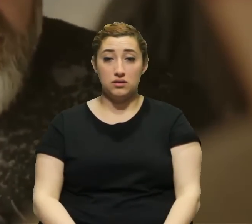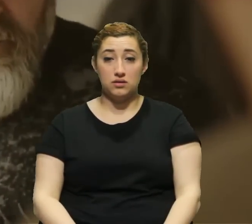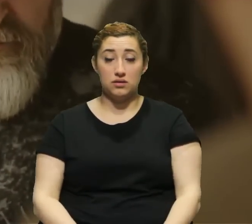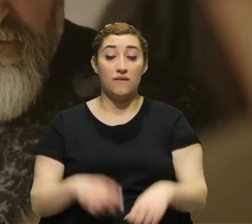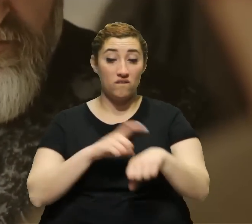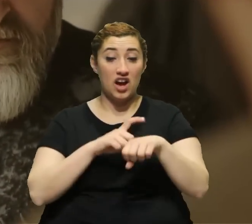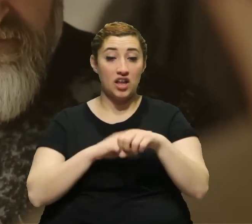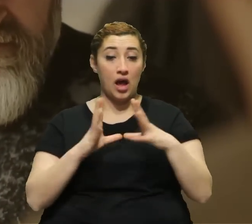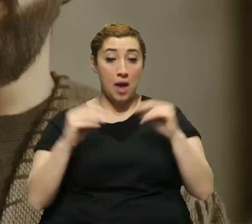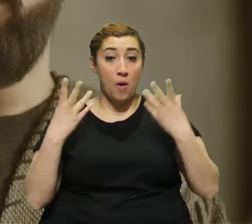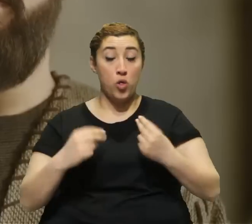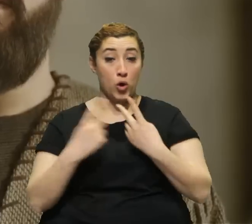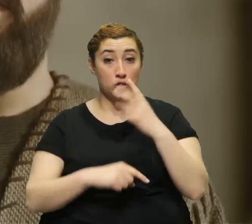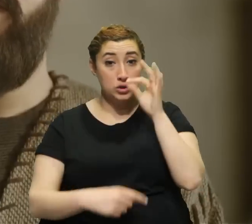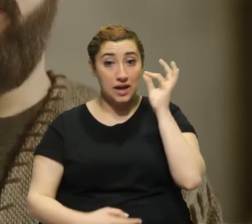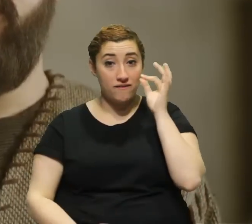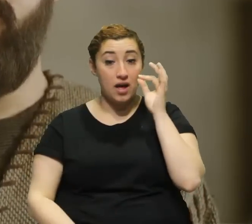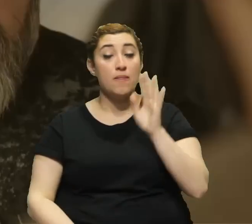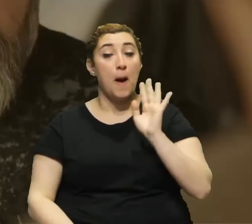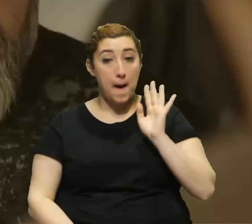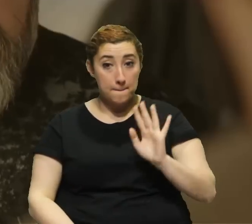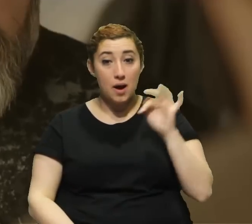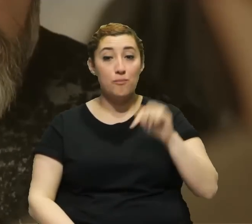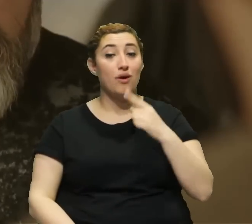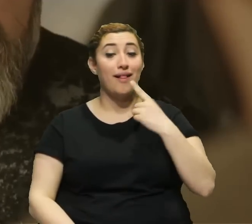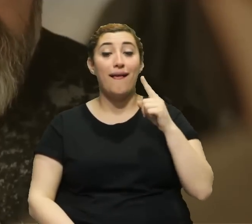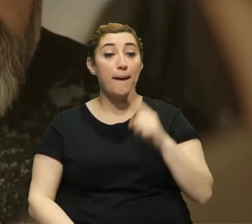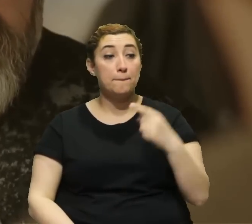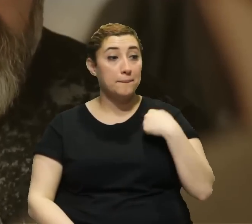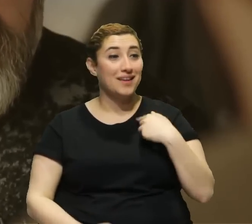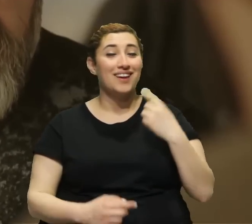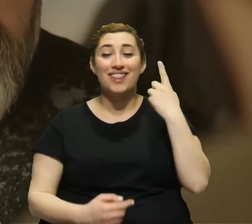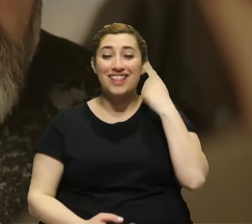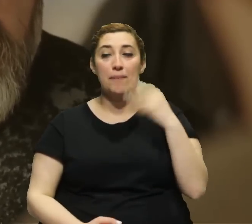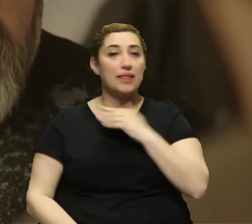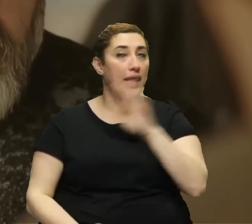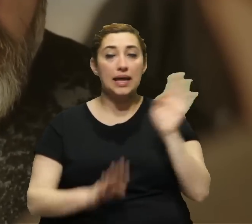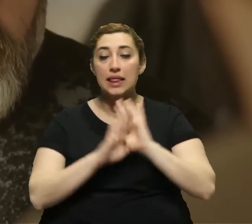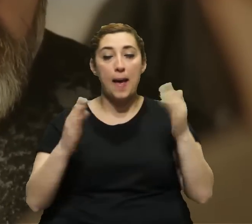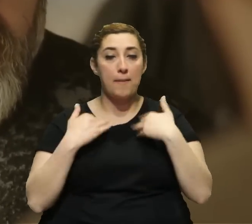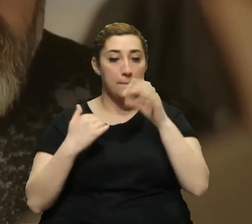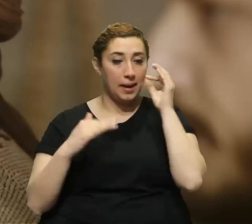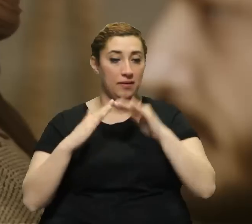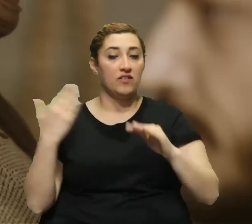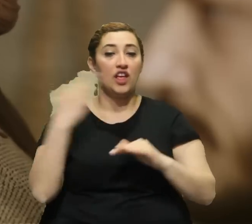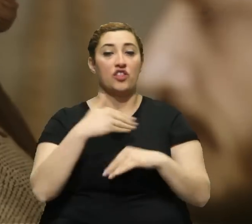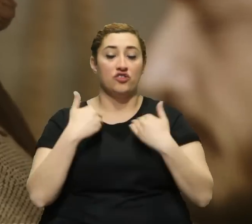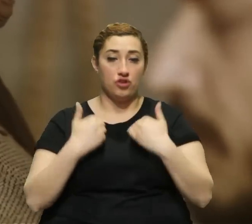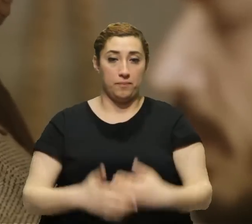Vakit öldürürüz Yunus Efendi. Ama o emri uygulamadan gider değiliz Bey’imizin huzuruna.